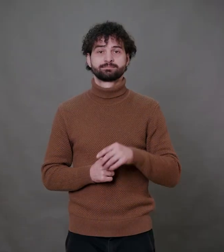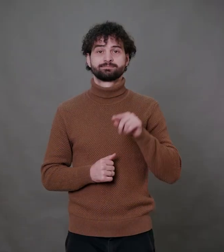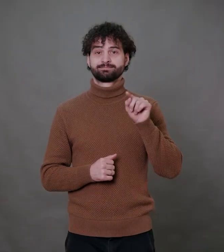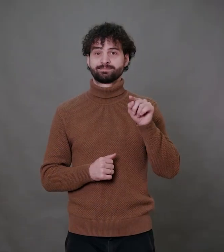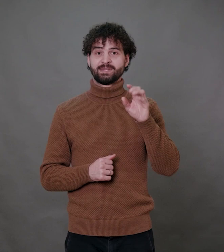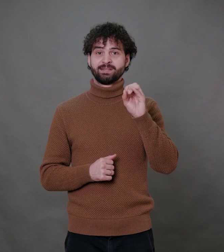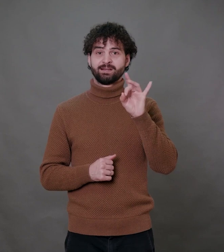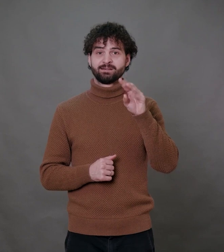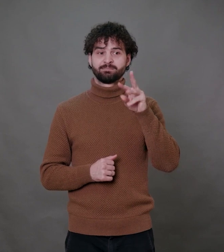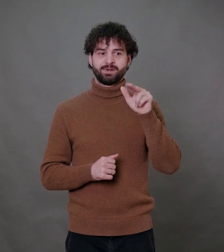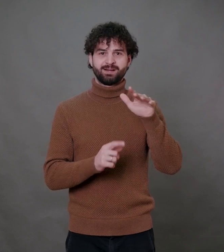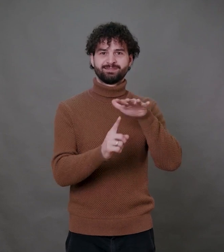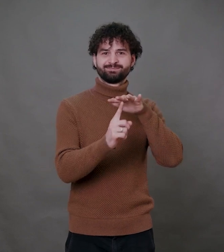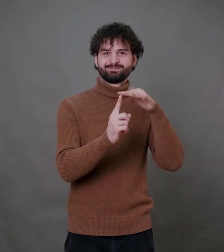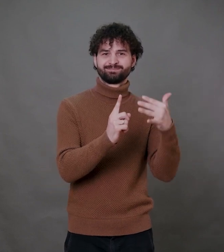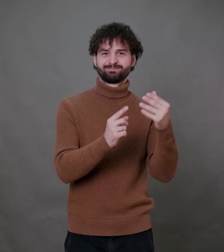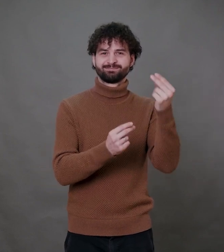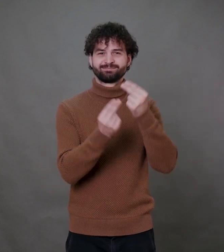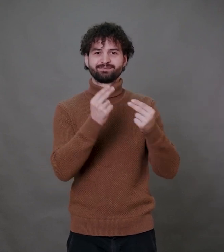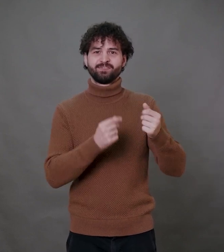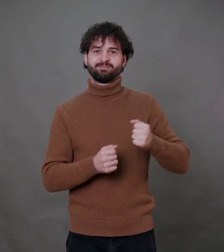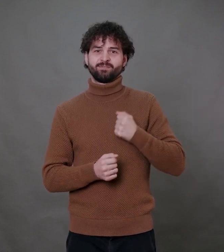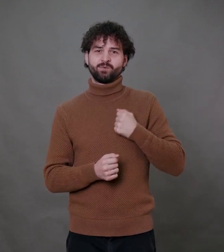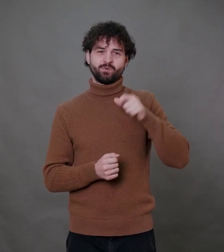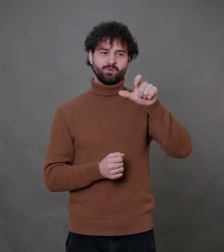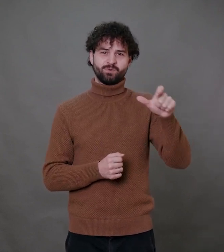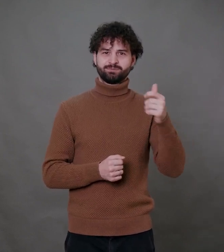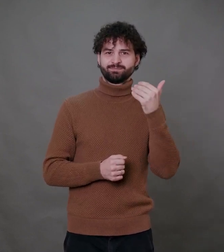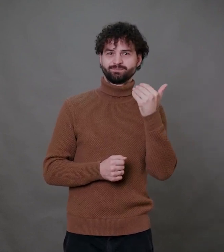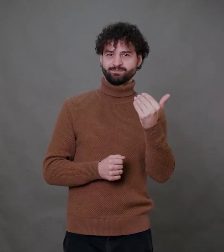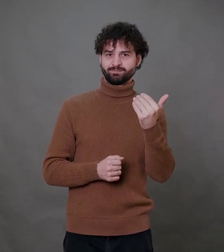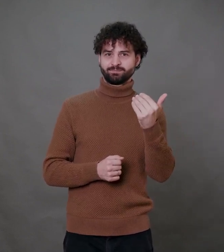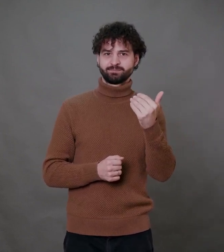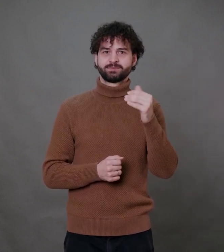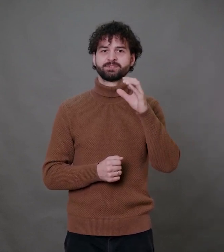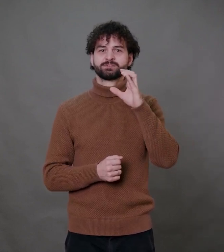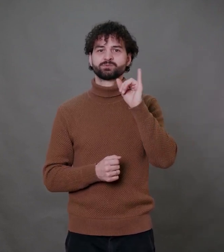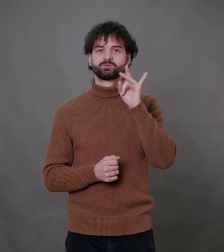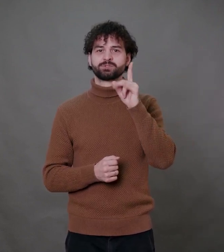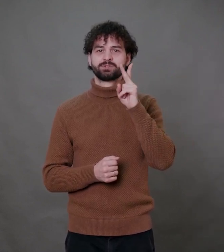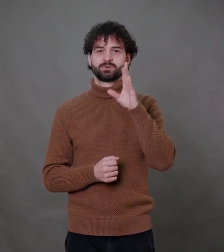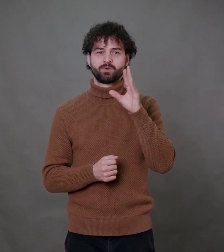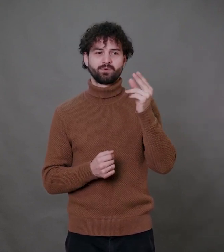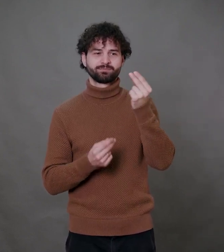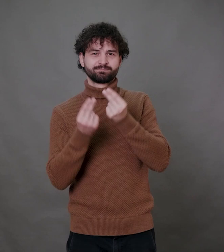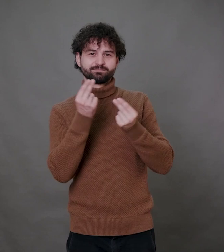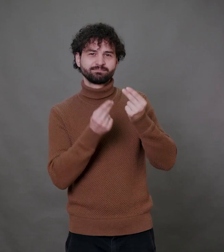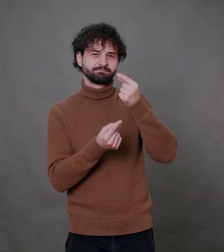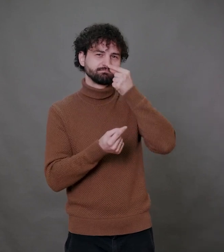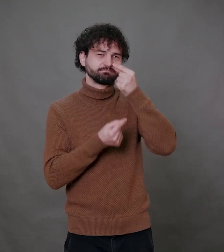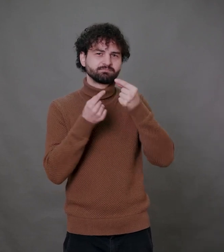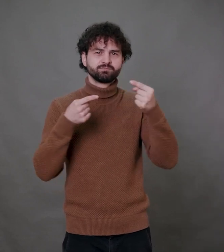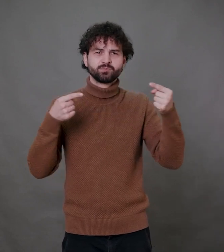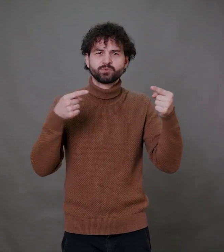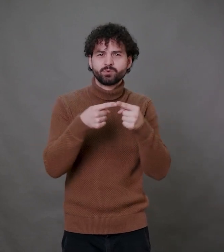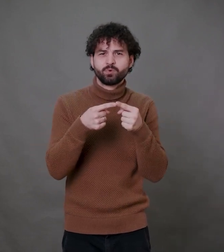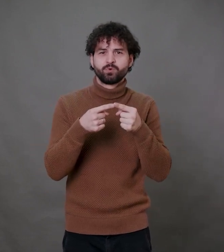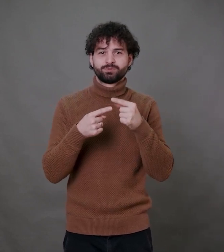Вокруг Ермака изображены воины его отряда. Суриков детально и точно изображает